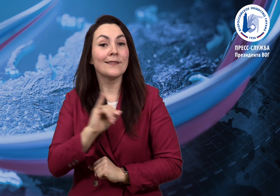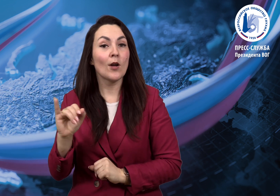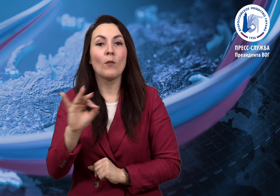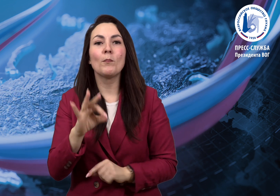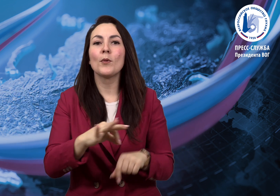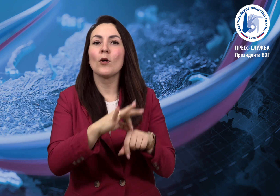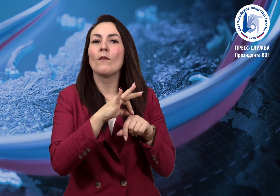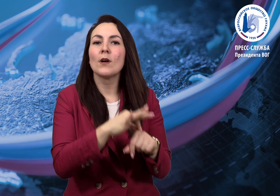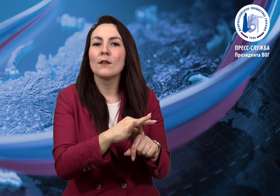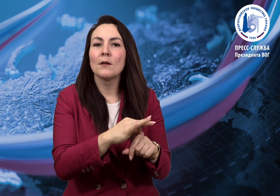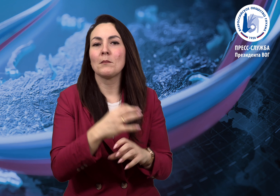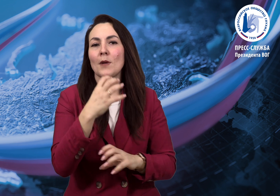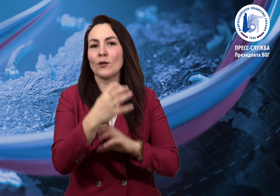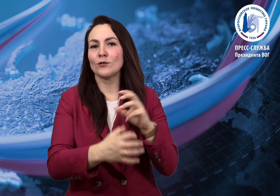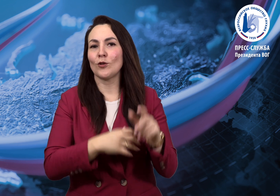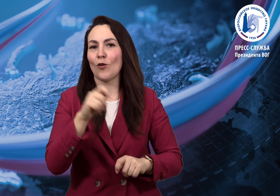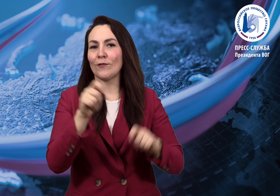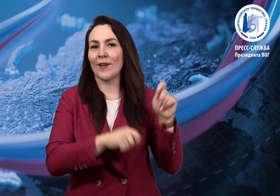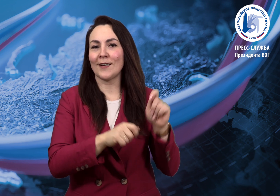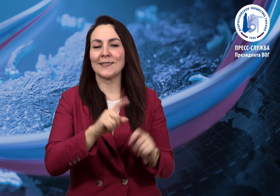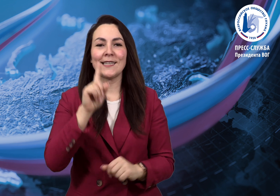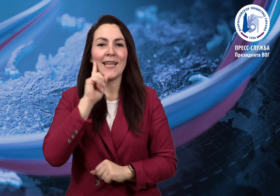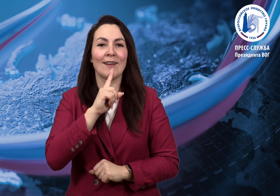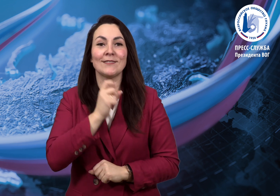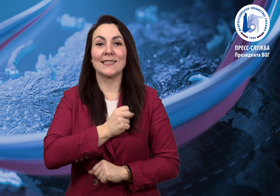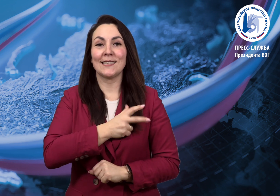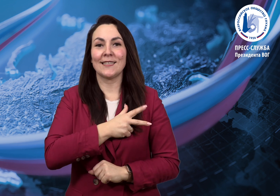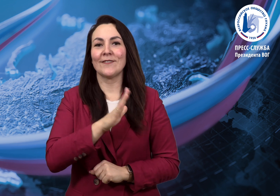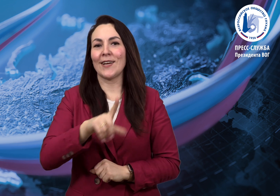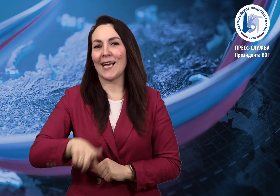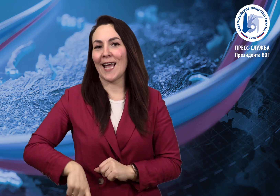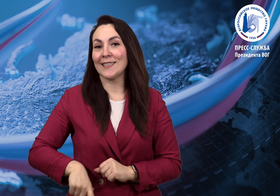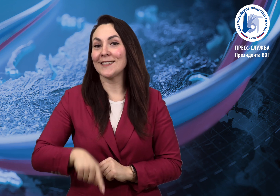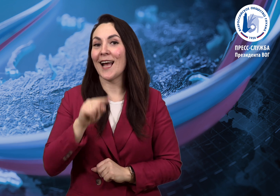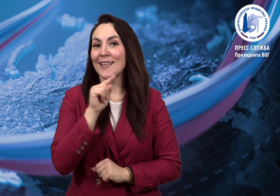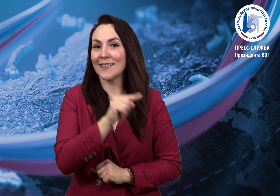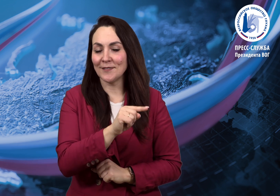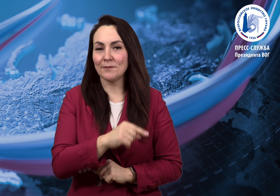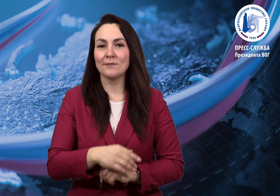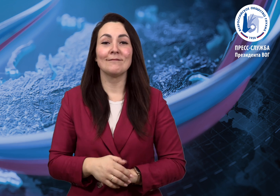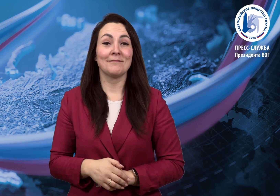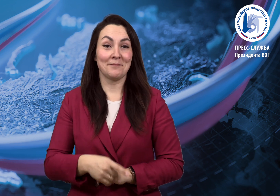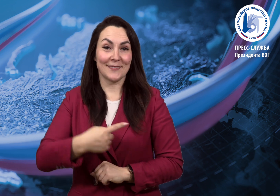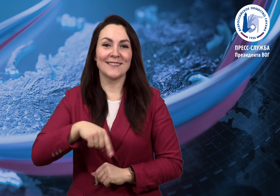и проведении международной конференции DeafSkills.